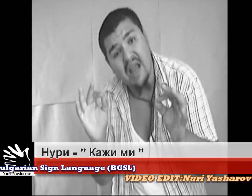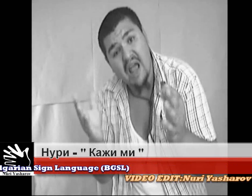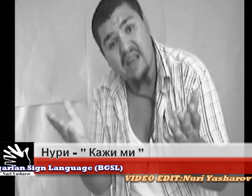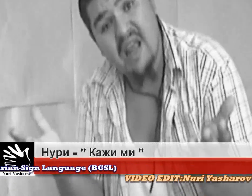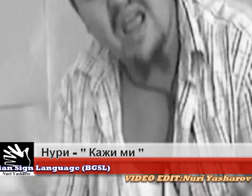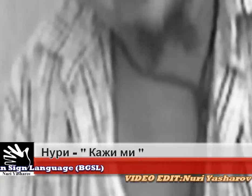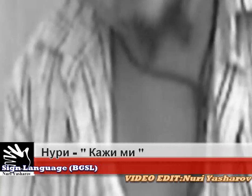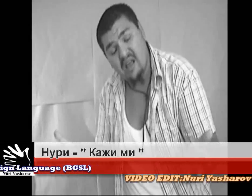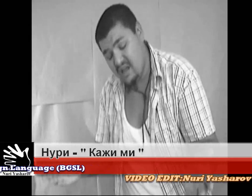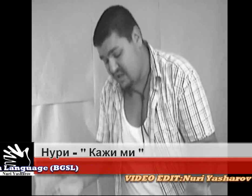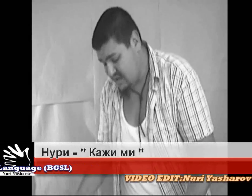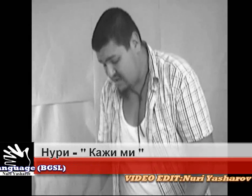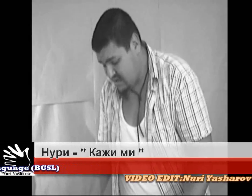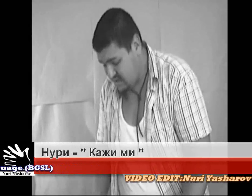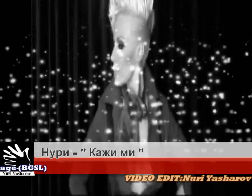но аз си знам така ли е тебе вече те нямам. but I know there is you already, they do not have.